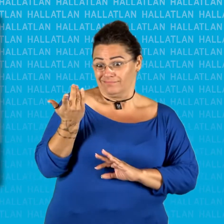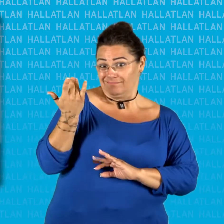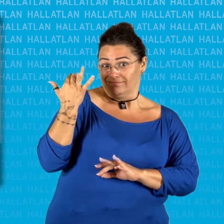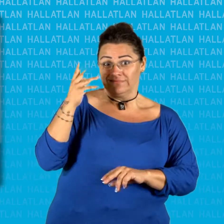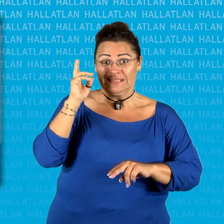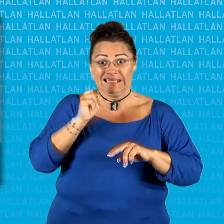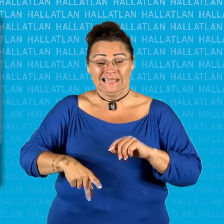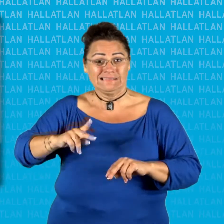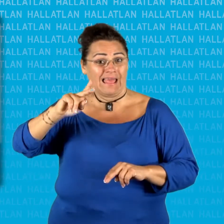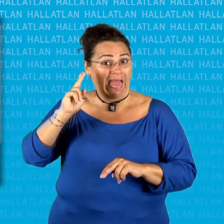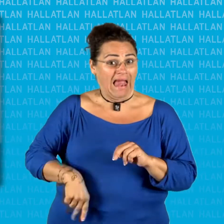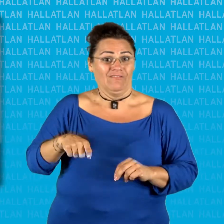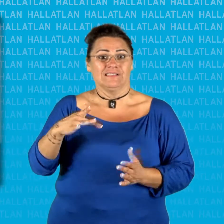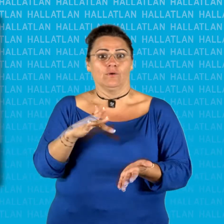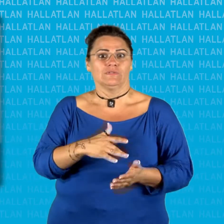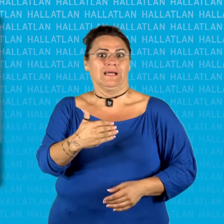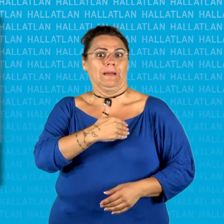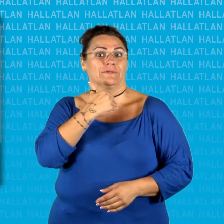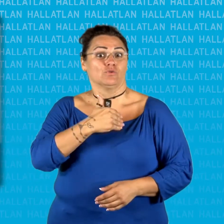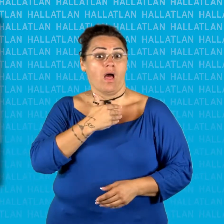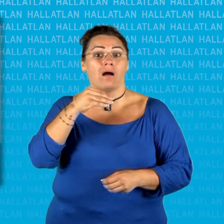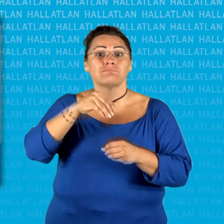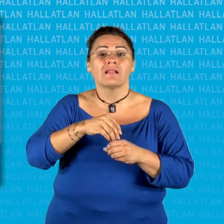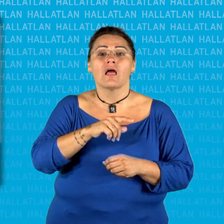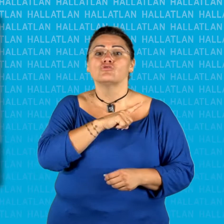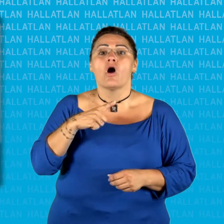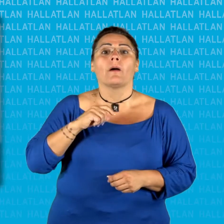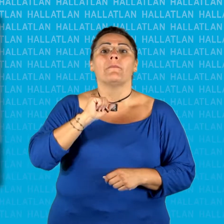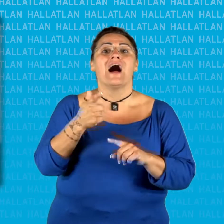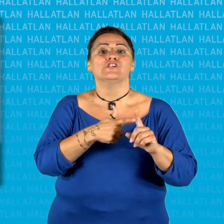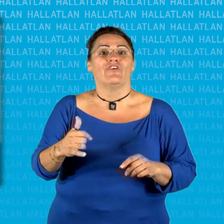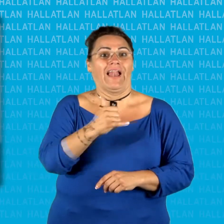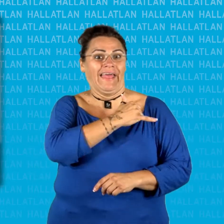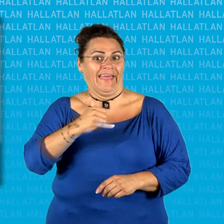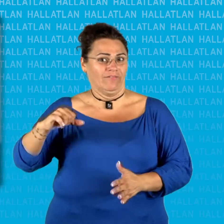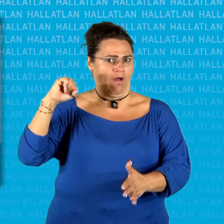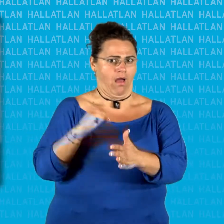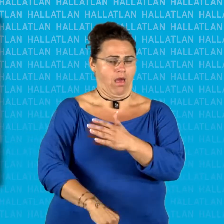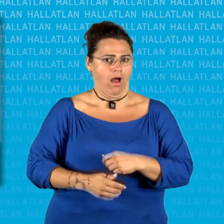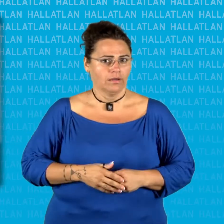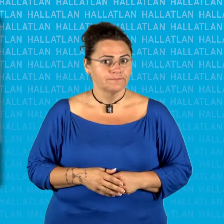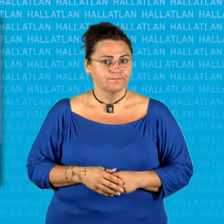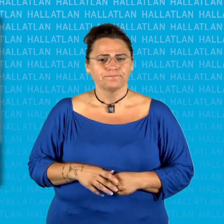és most végezte - mindössze 1,5 év alatt- a középiskolát.